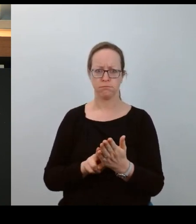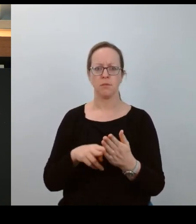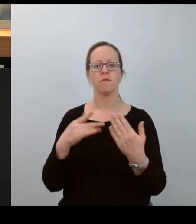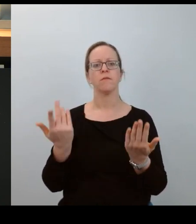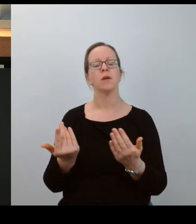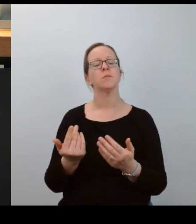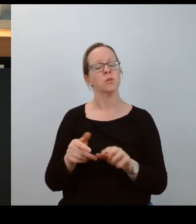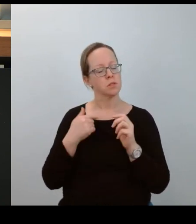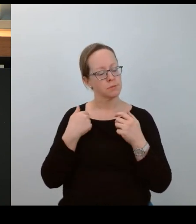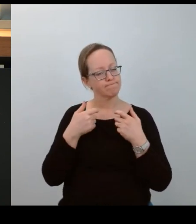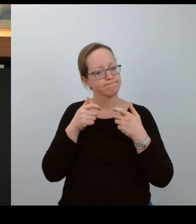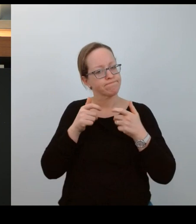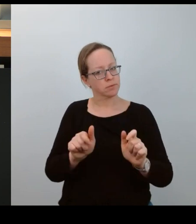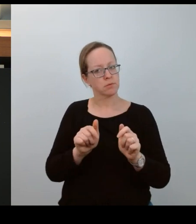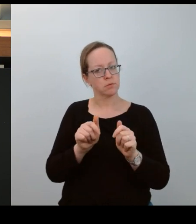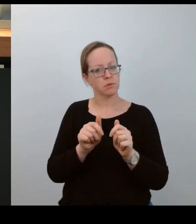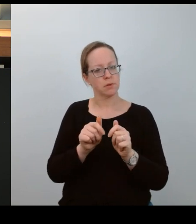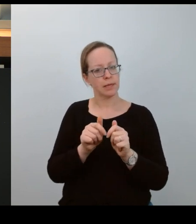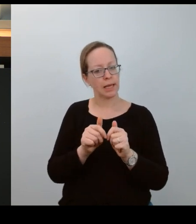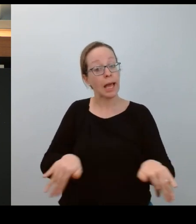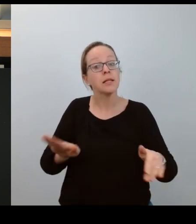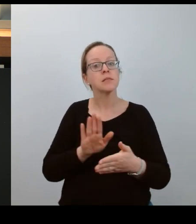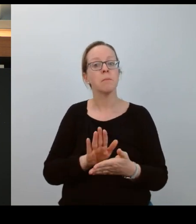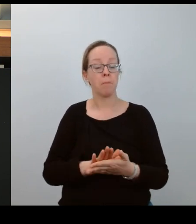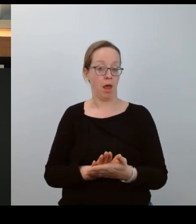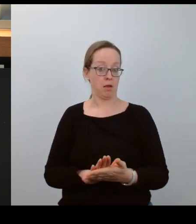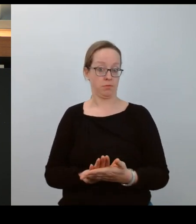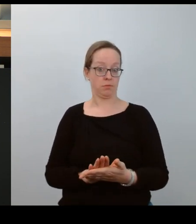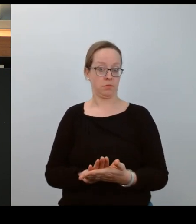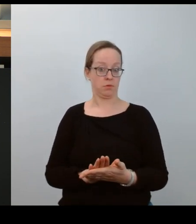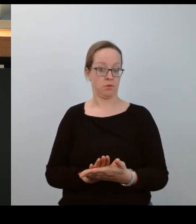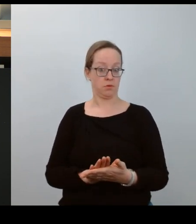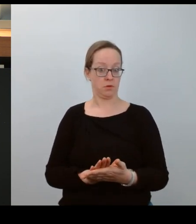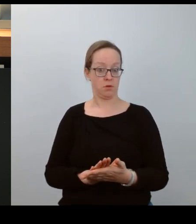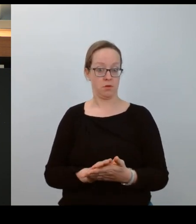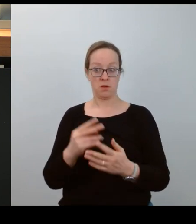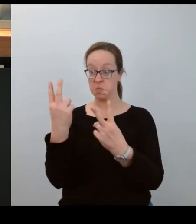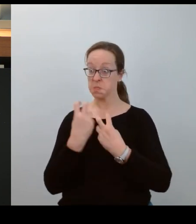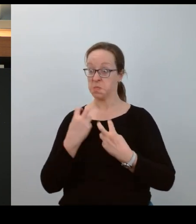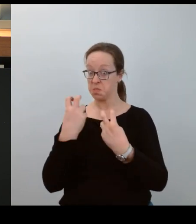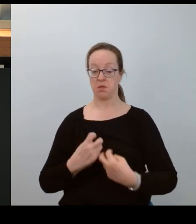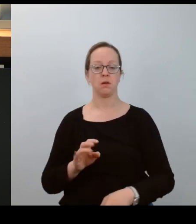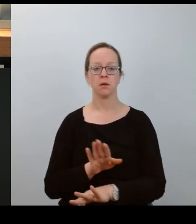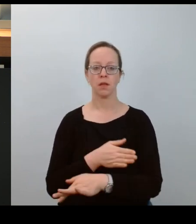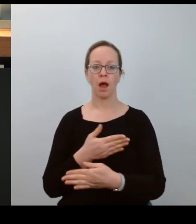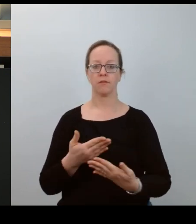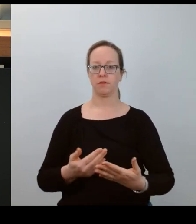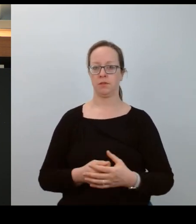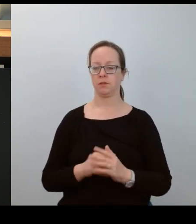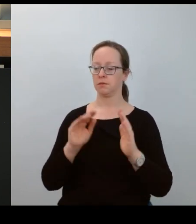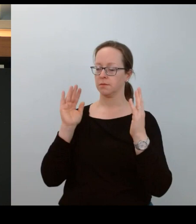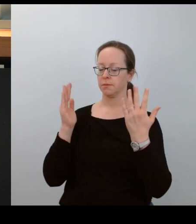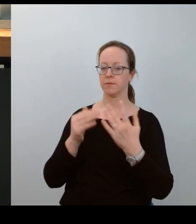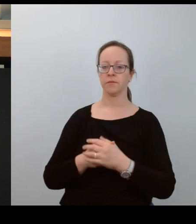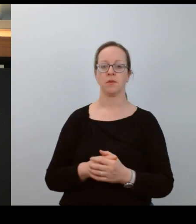Für ein profitorientiertes Unternehmen spielt es keine Rolle, was Datenschutz ist. Er ist nur hinderlich. Es ist an der Politik